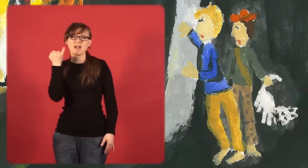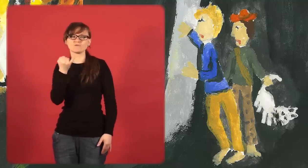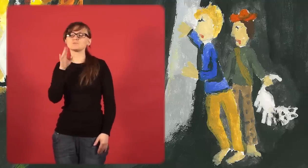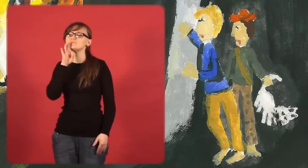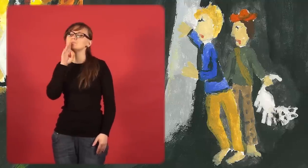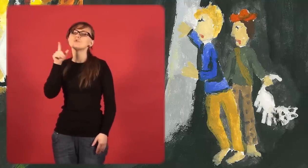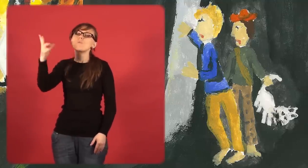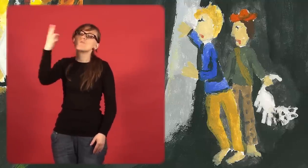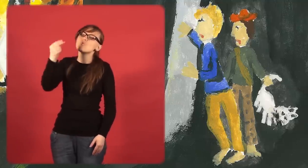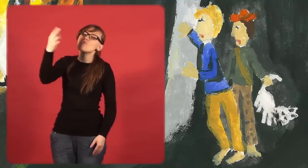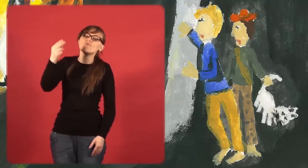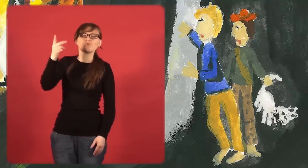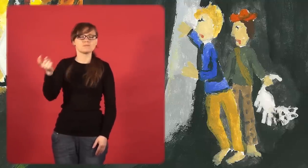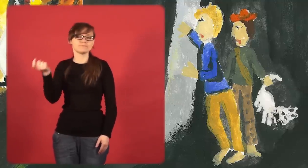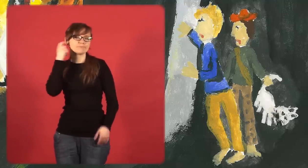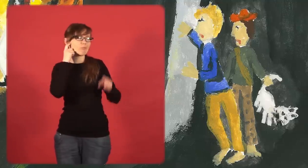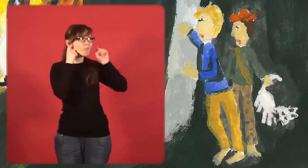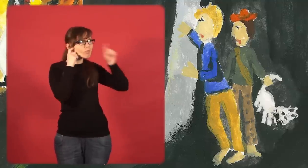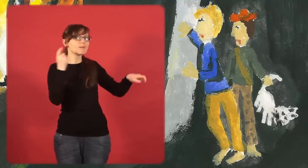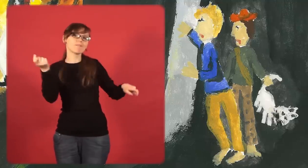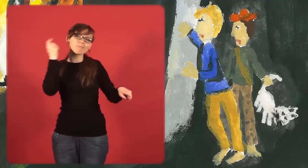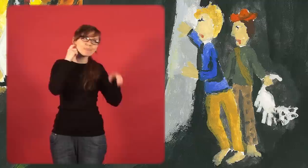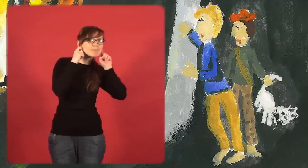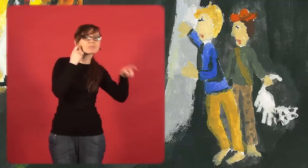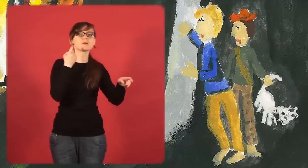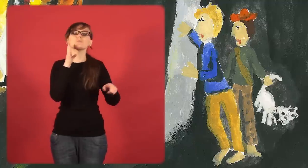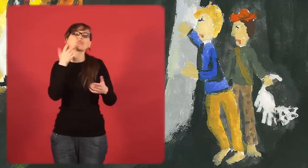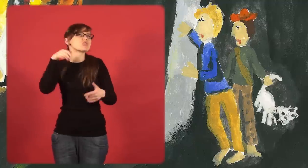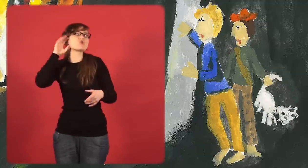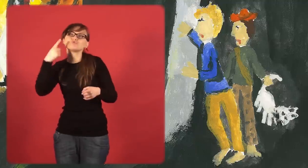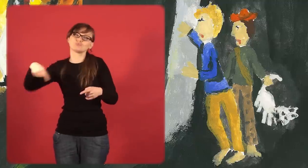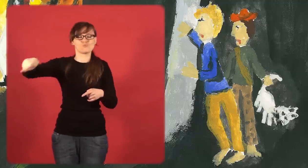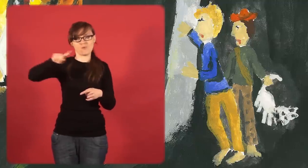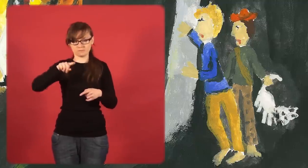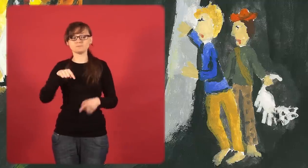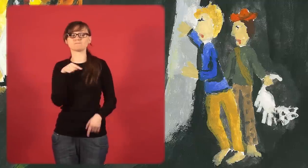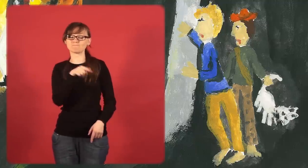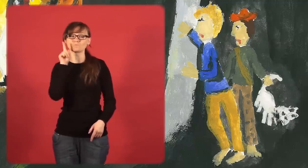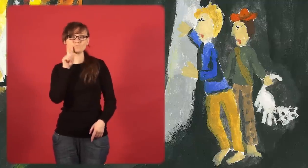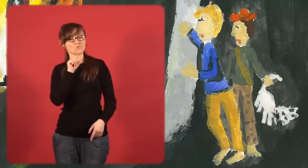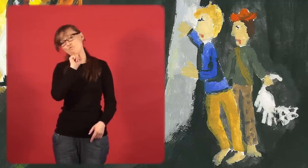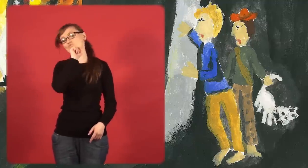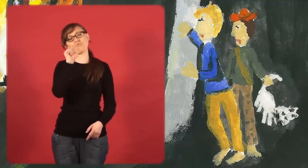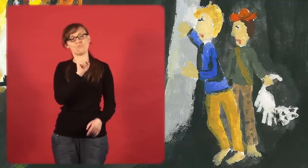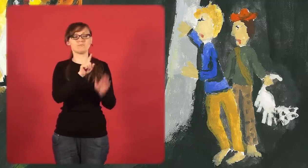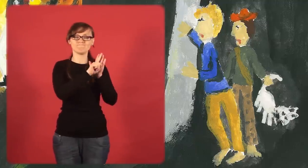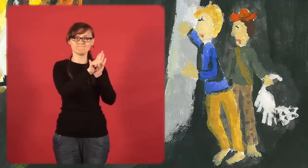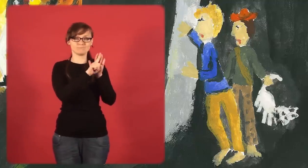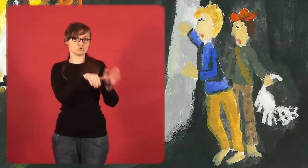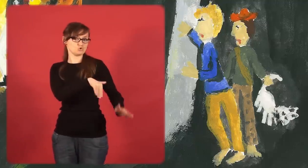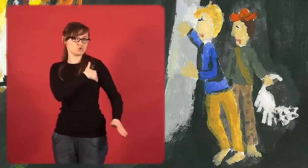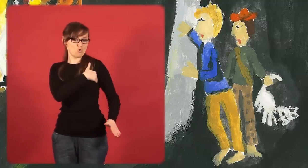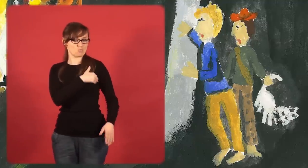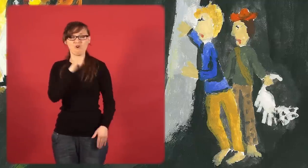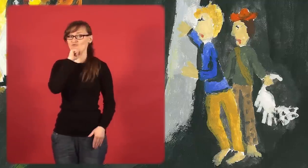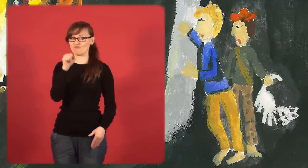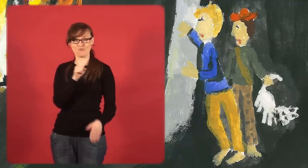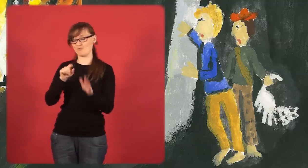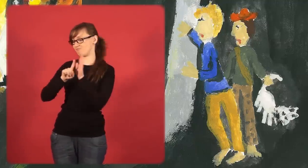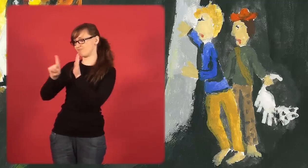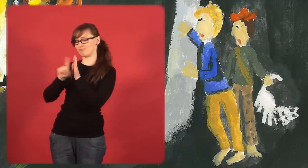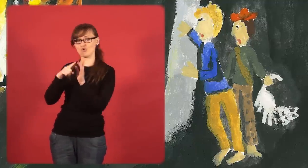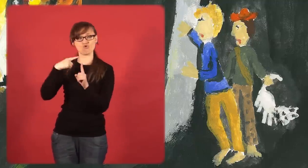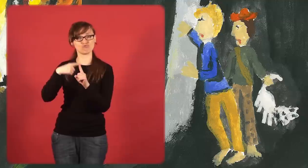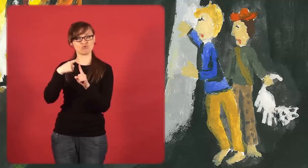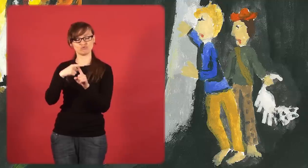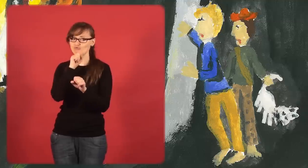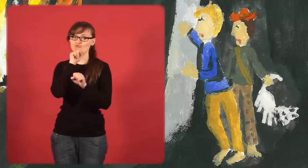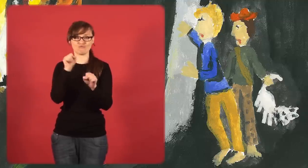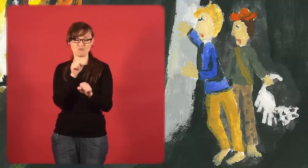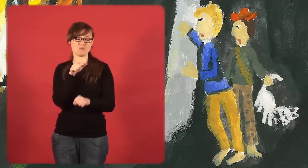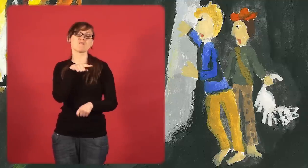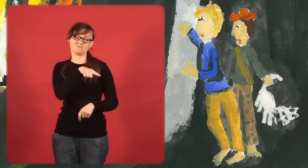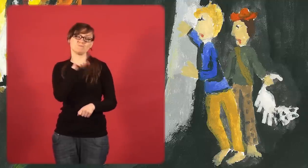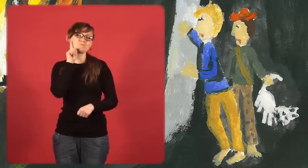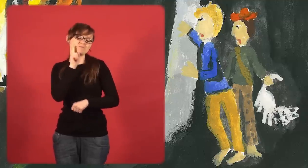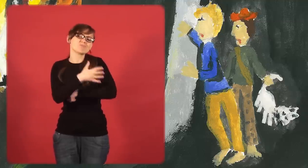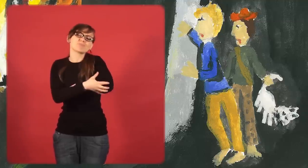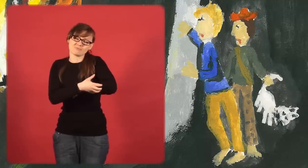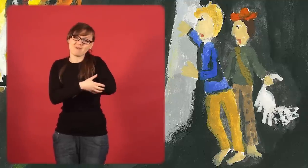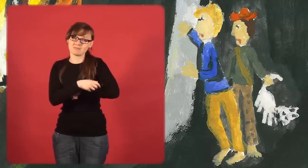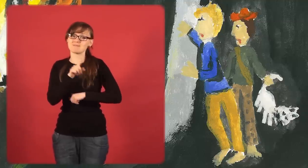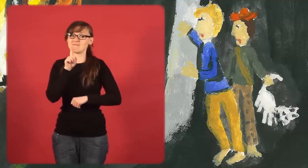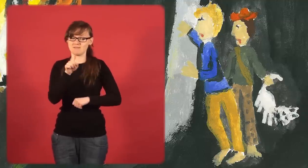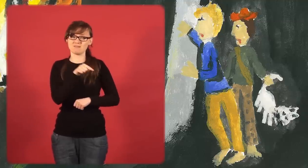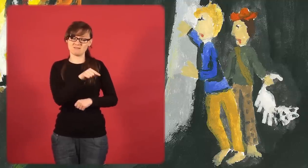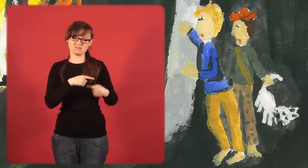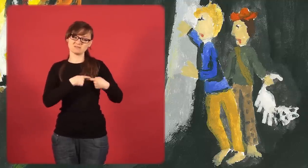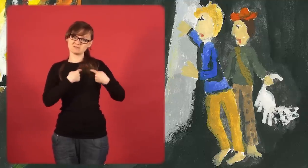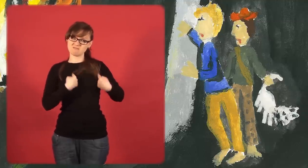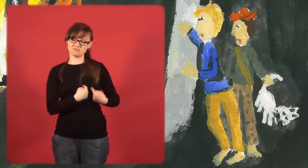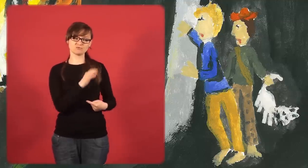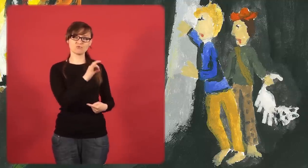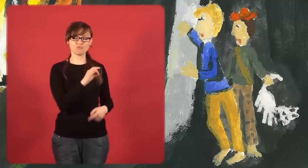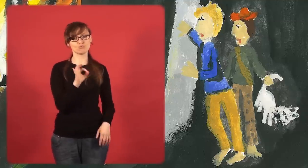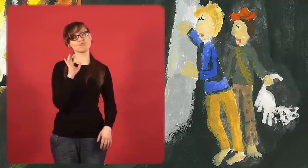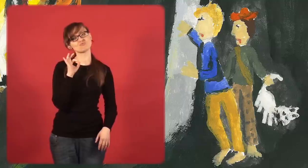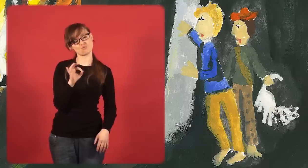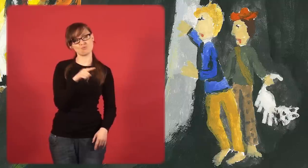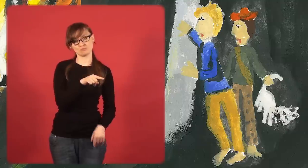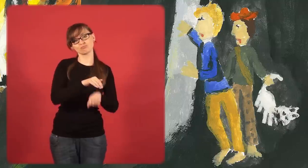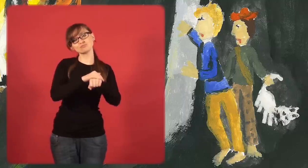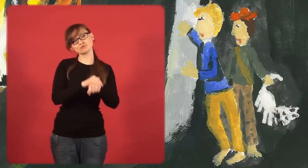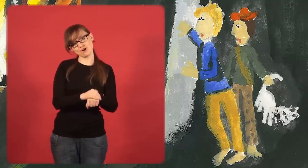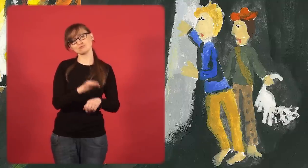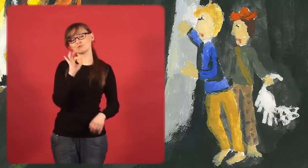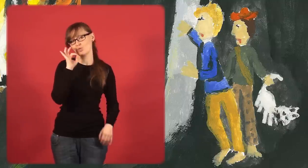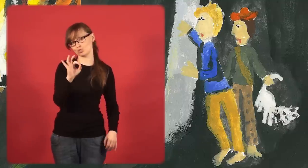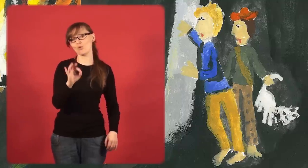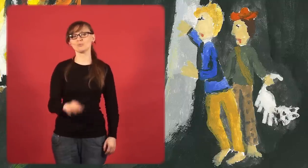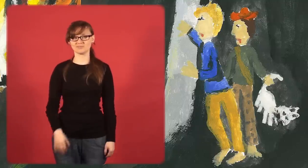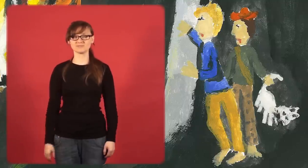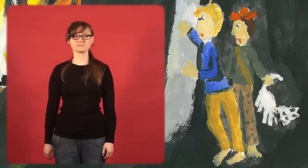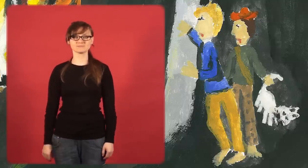Huck nikogo nie słucha, nie chodził do kościoła ani do szkoły. Miał jednak dobre serce i był wiernym przyjacielem.